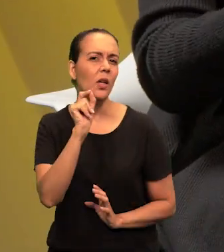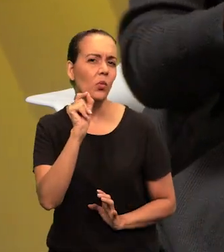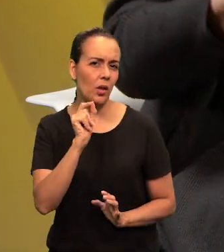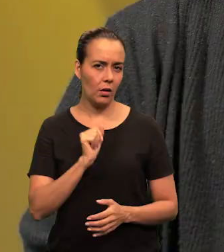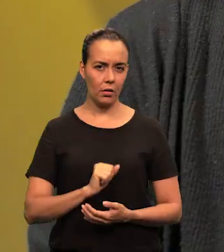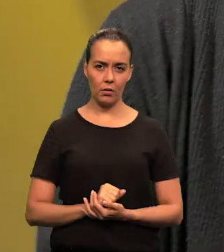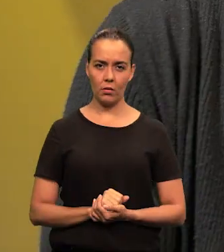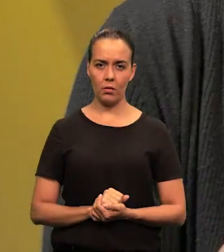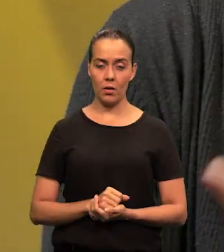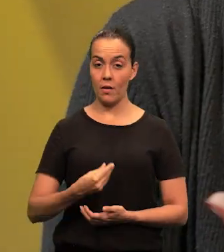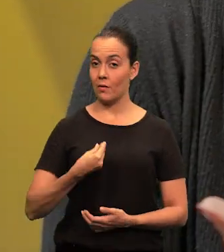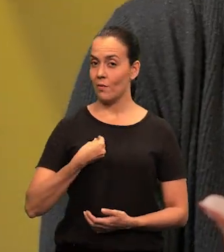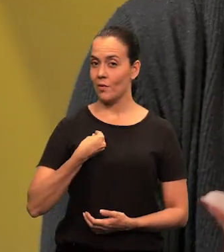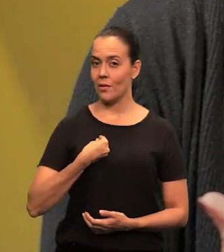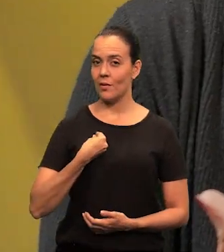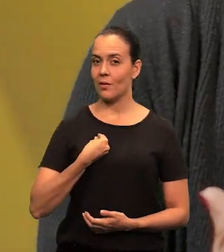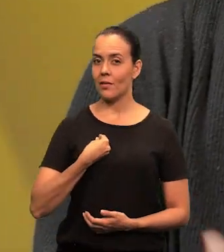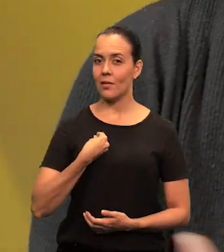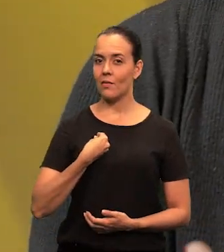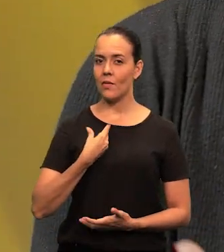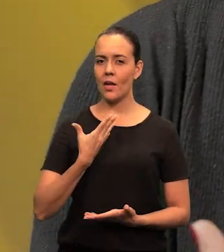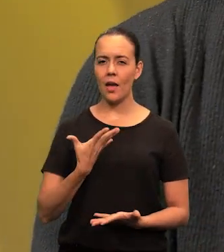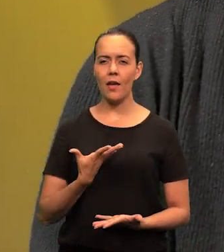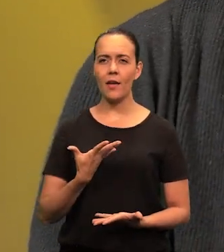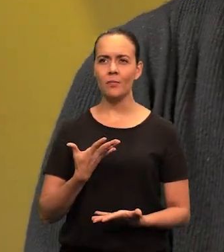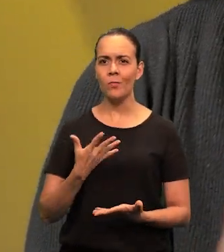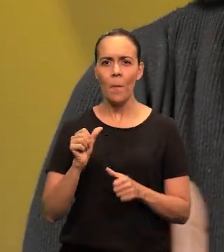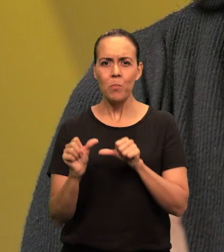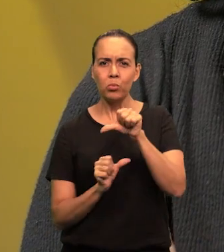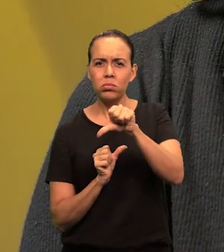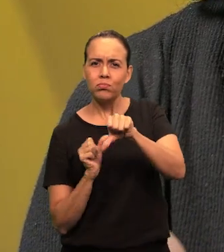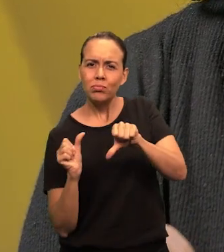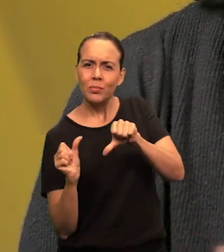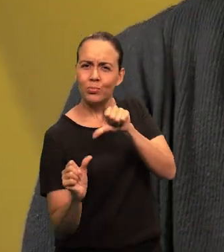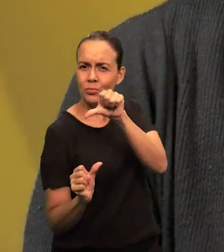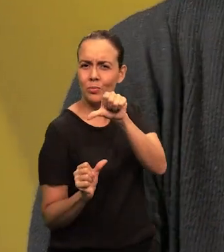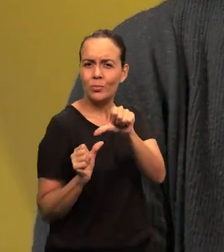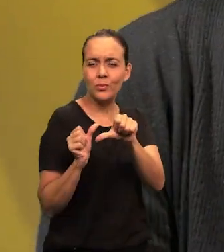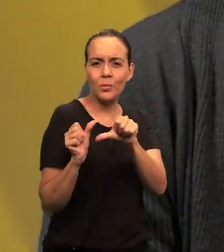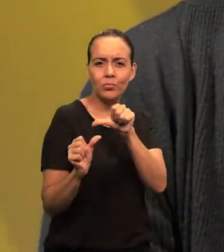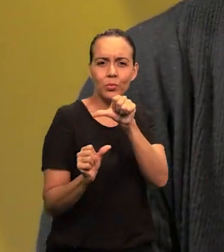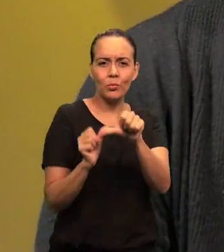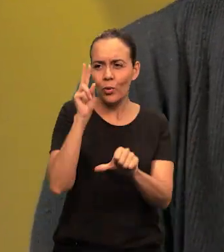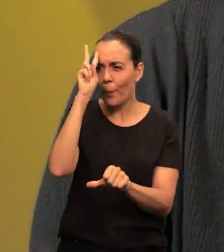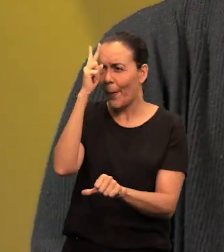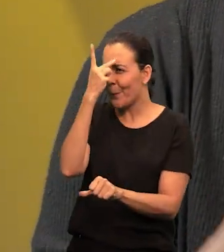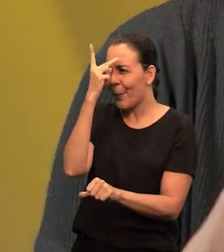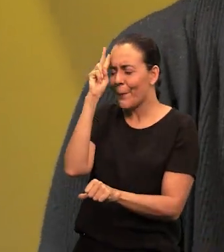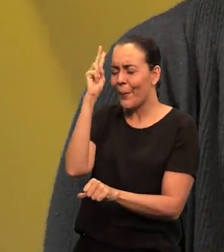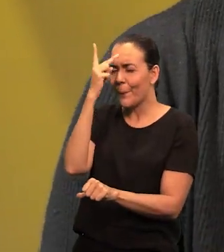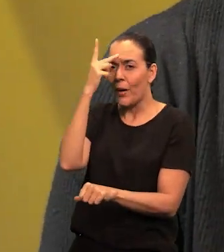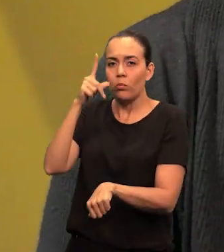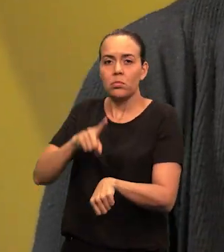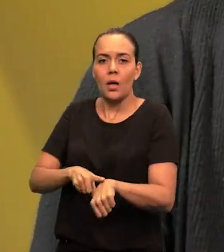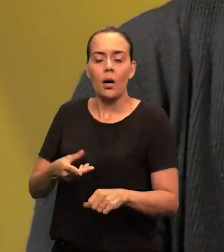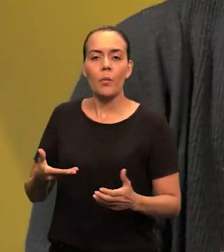Então, viver é algo absolutamente inconstante, instável, provisório.